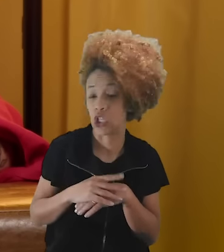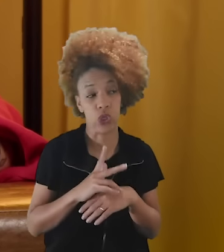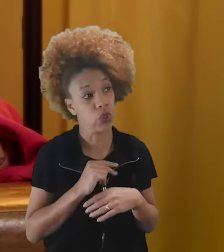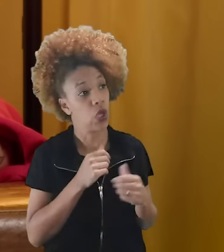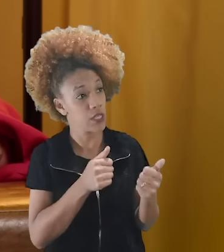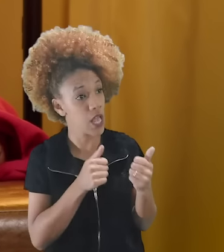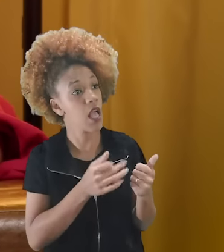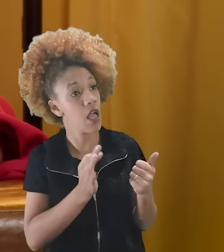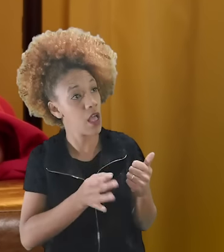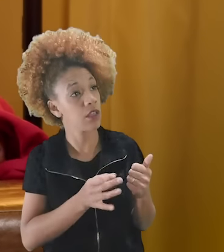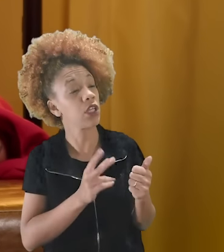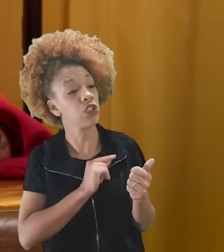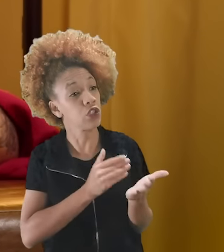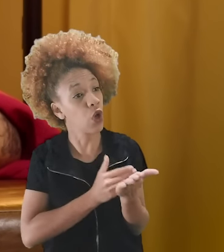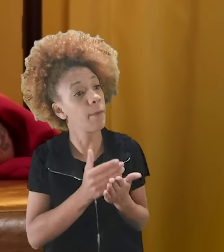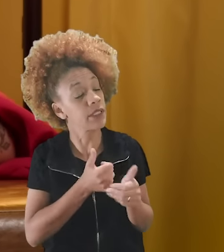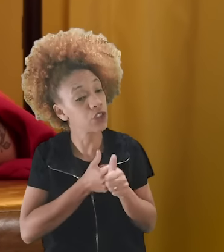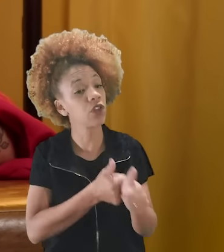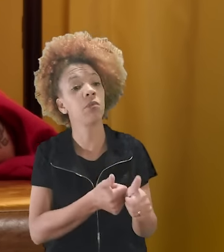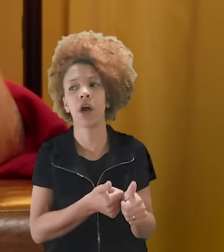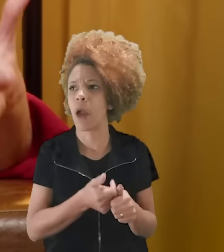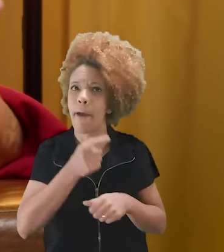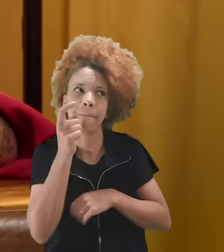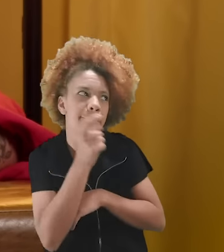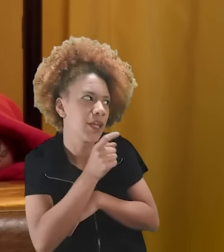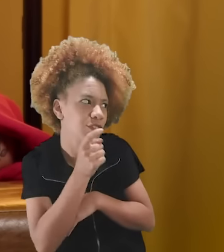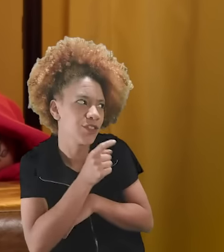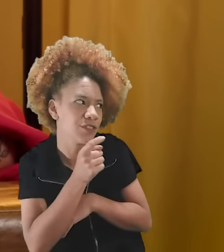da ele Nossa é isso mesmo nossa vou começar te acompanhar Aqui começou a me seguir mtia Será que